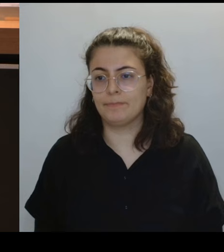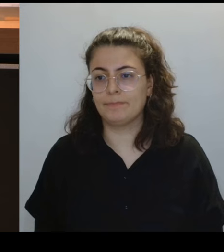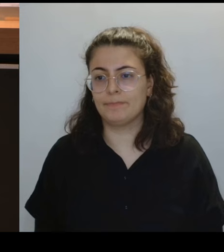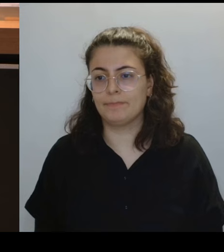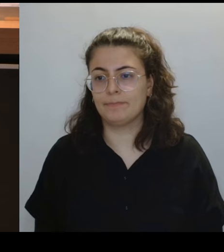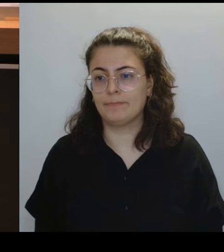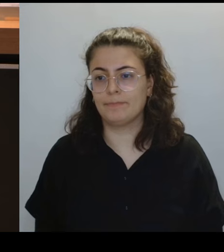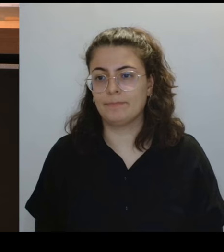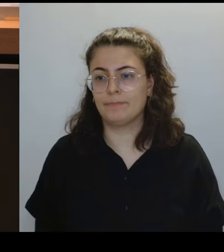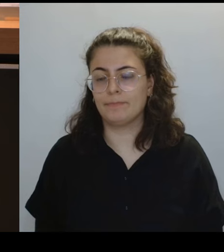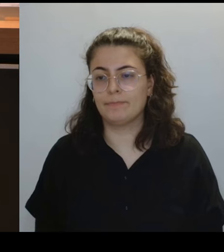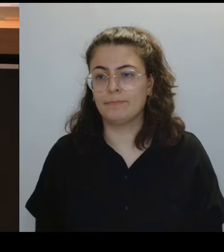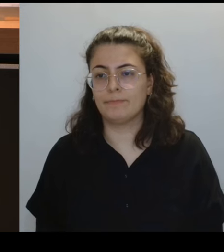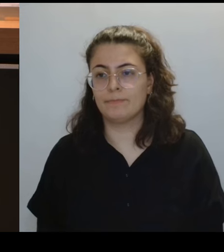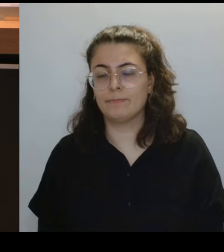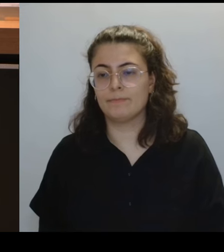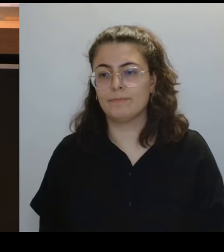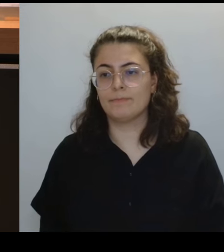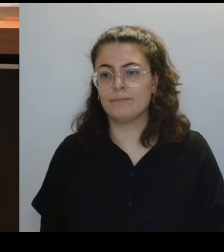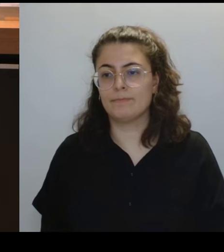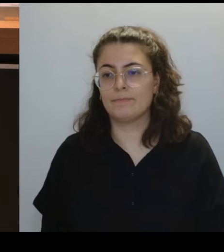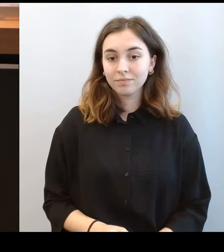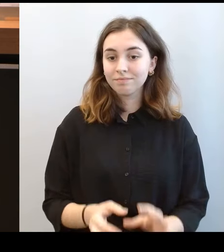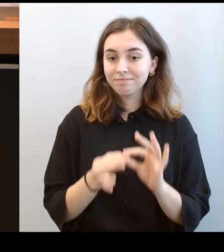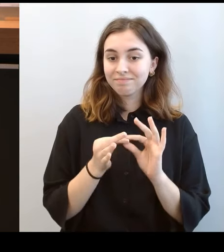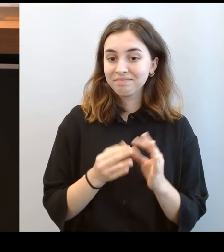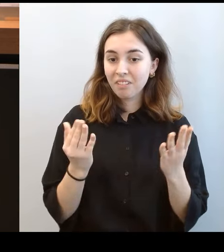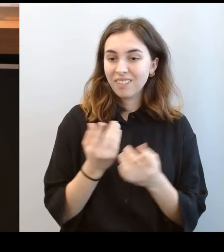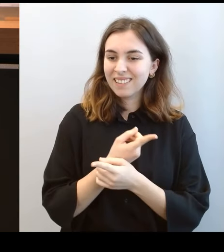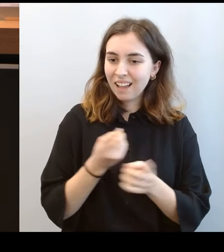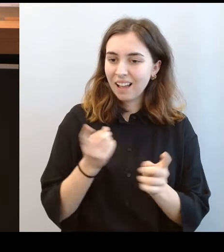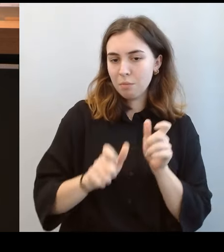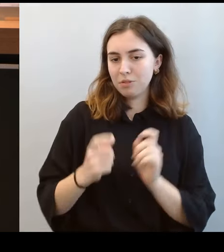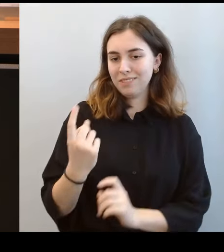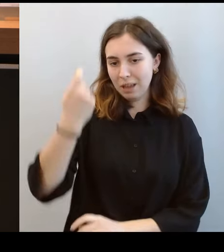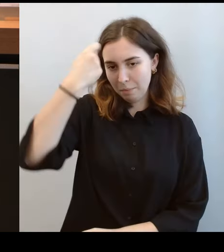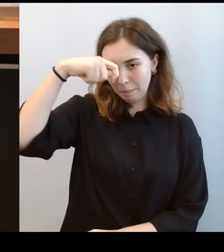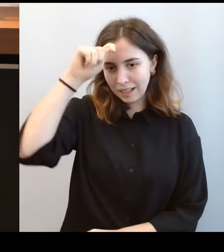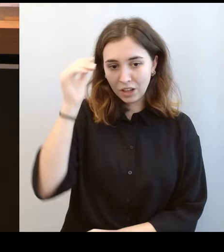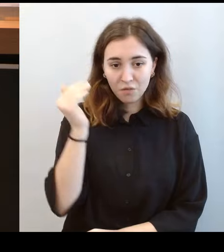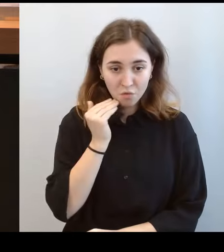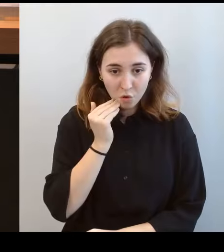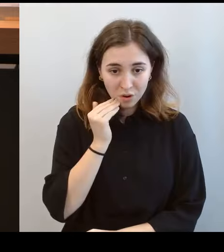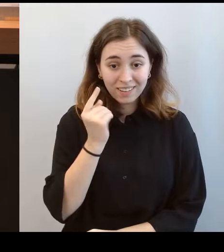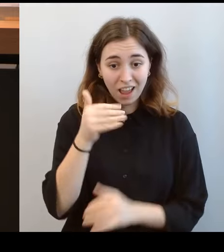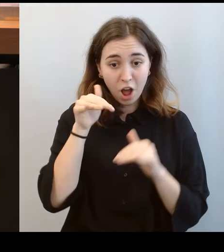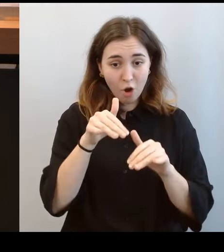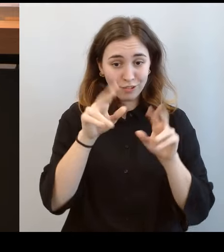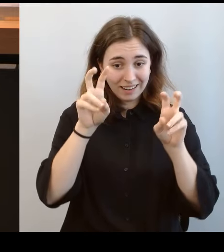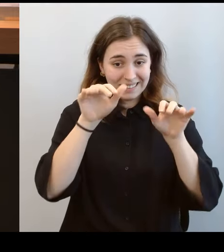haben, der auf weniger als elf Monate befristet ist. Und zwar nicht, weil sie was dafür können, sondern wenn jemand zum